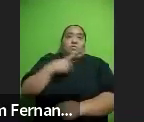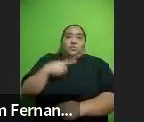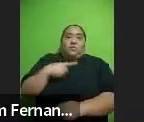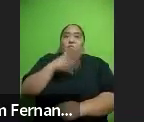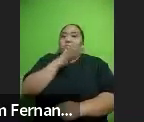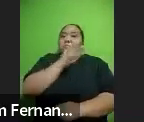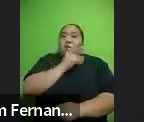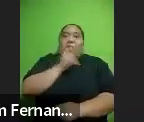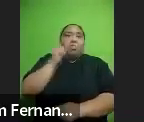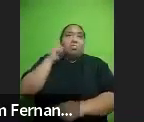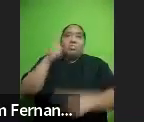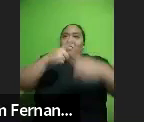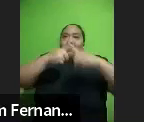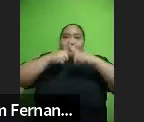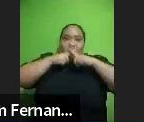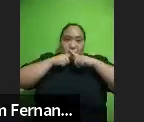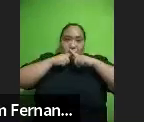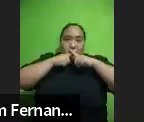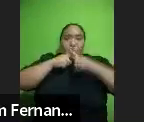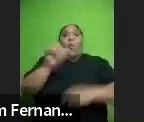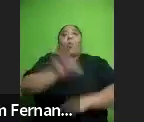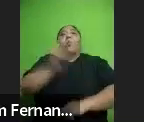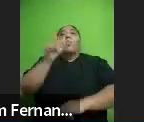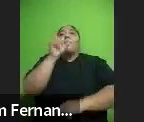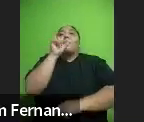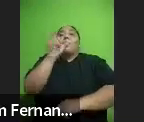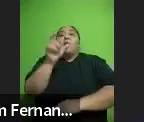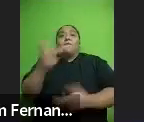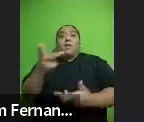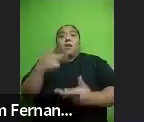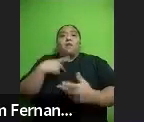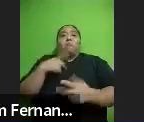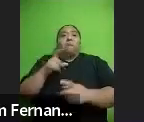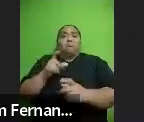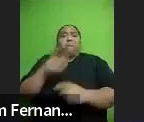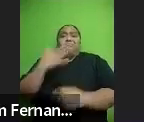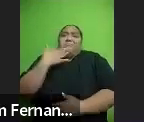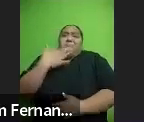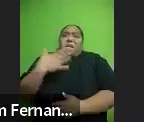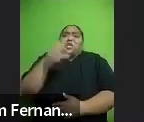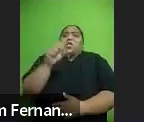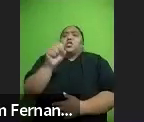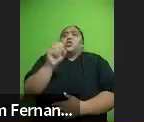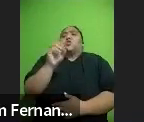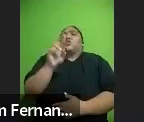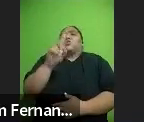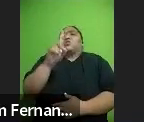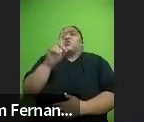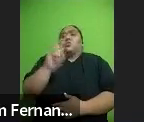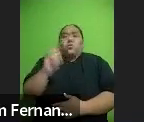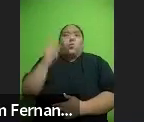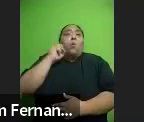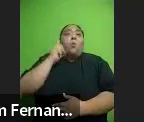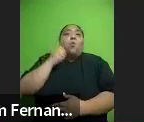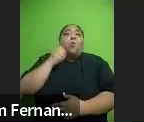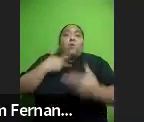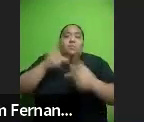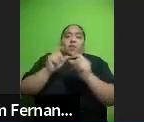perdón, No se puede decir decir cerdo mudo. término correcto, es decir, sordo. sordo en algunos escritos